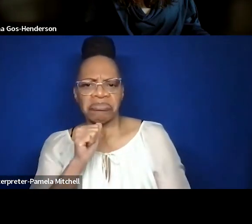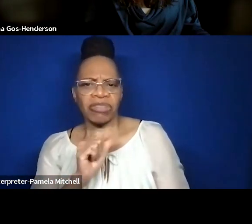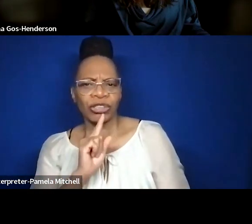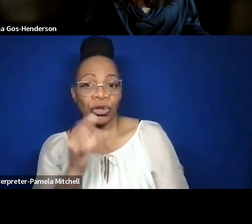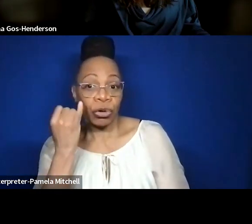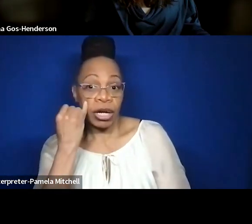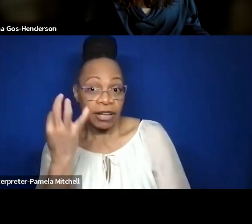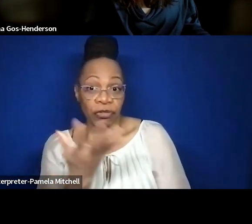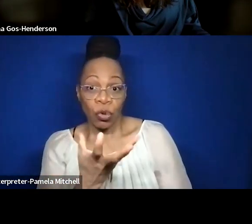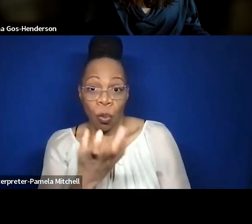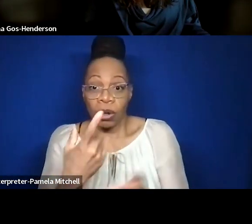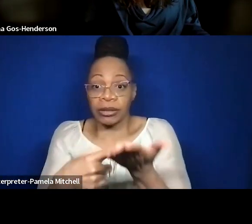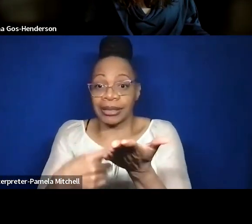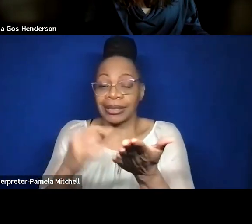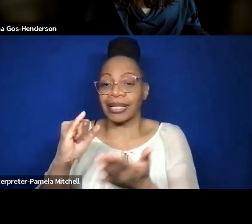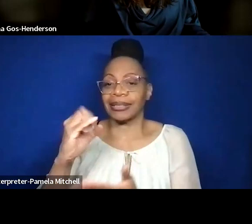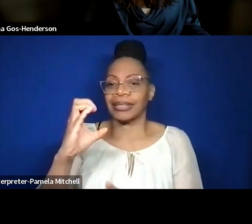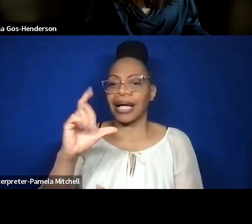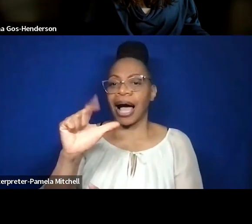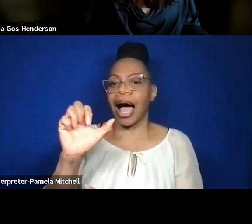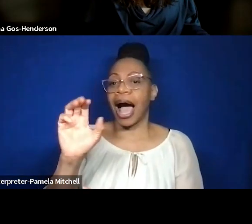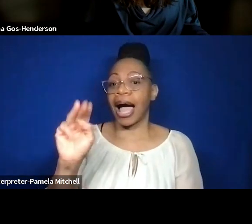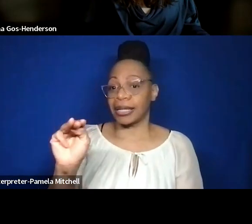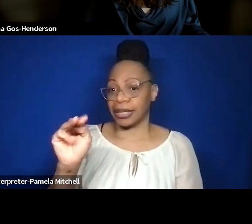el iClaim en absoluto. Hubo muchas personas hablando sobre eso.